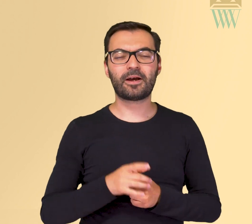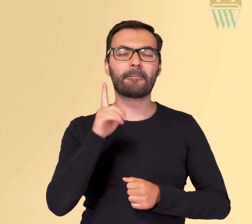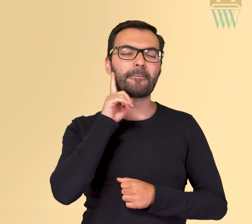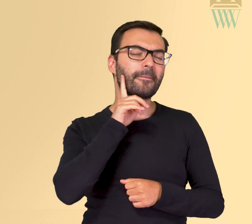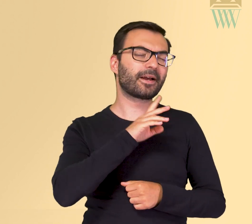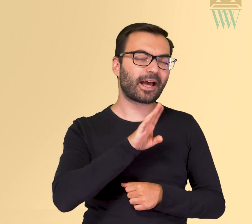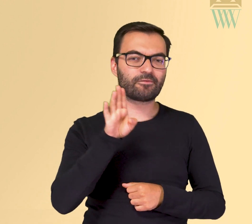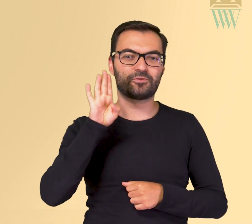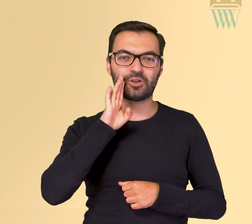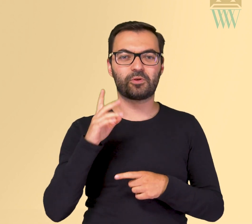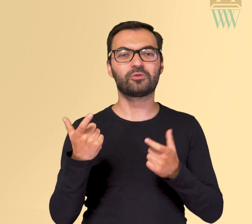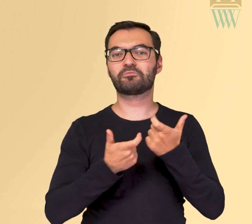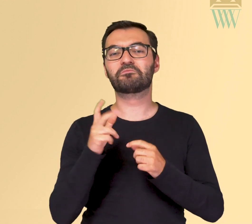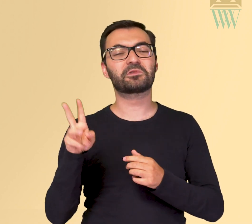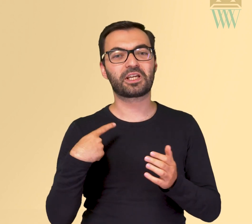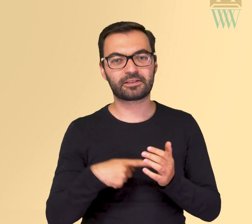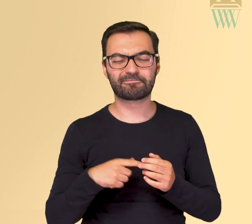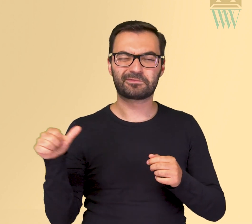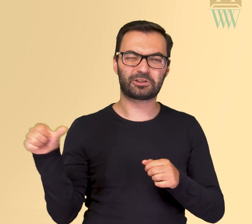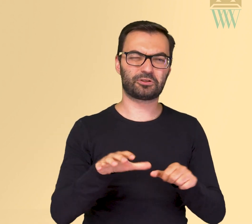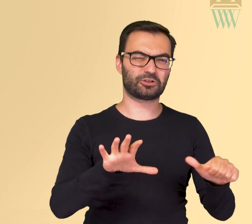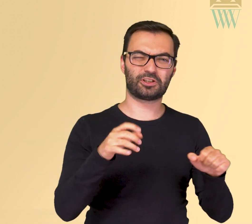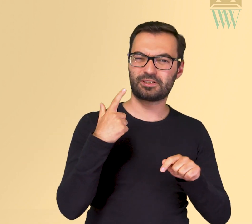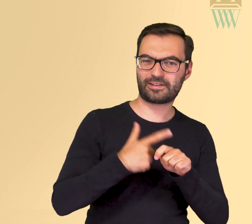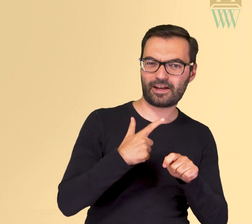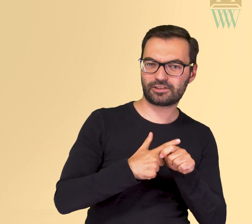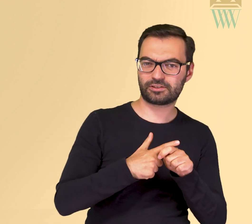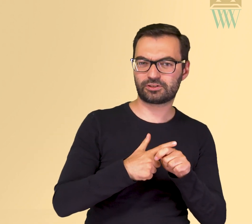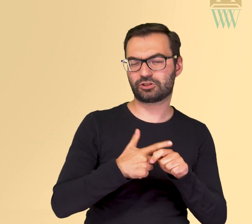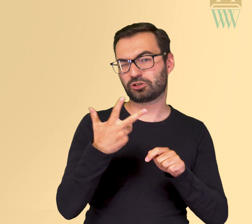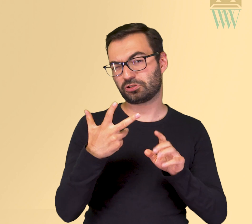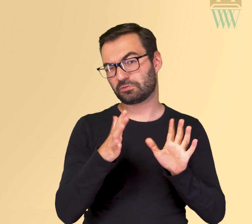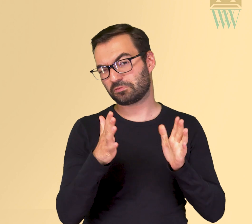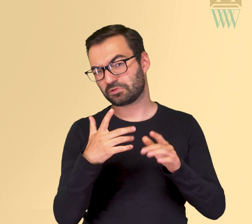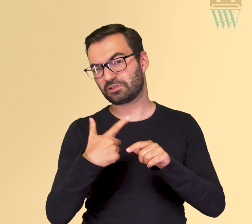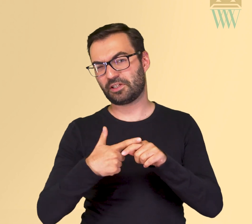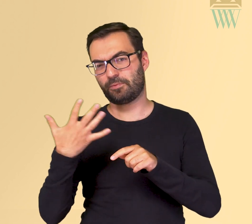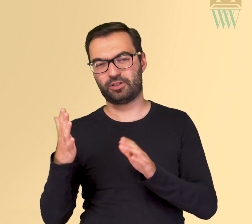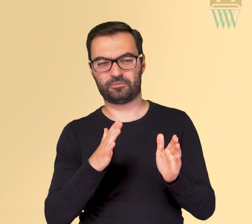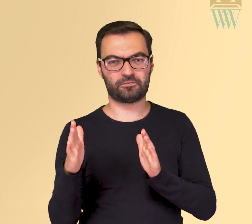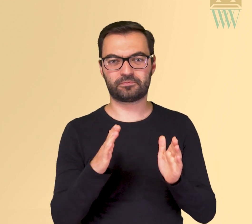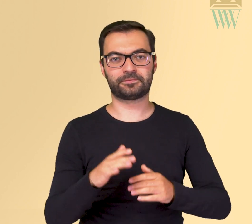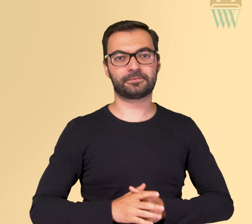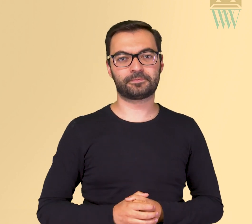i prawdopodobnie zostały wykonane w latach 1623-1625.